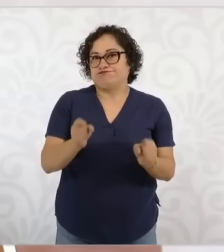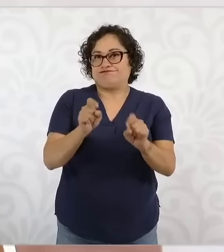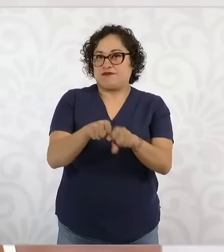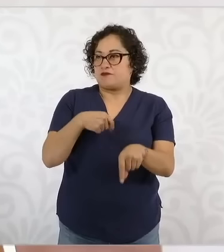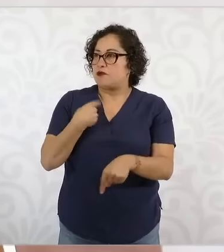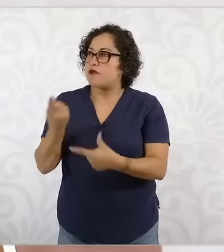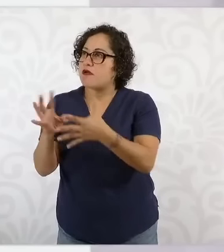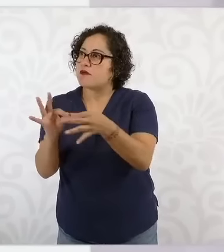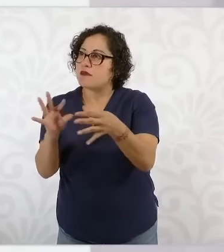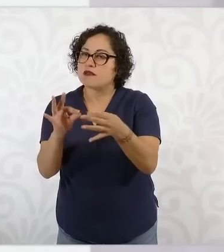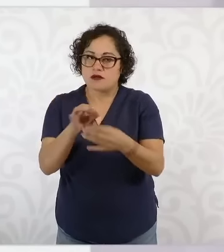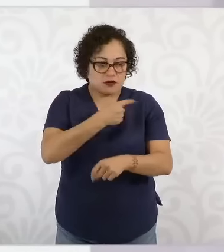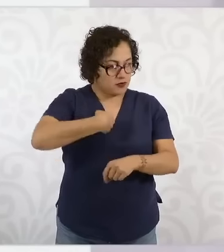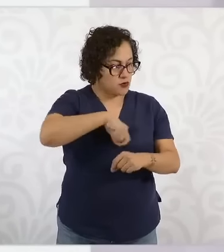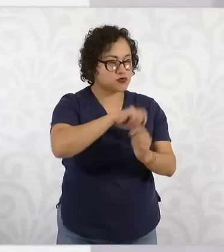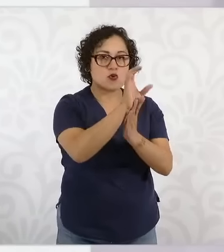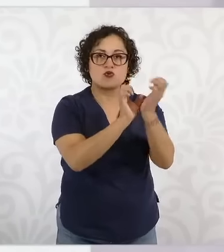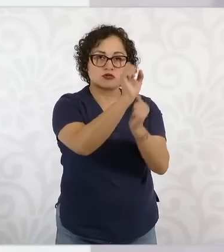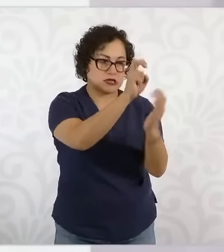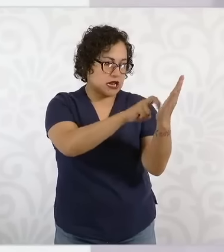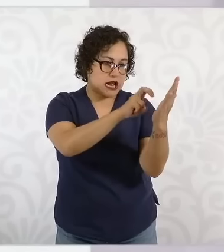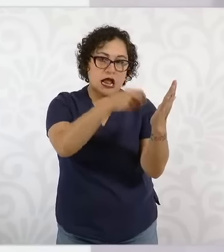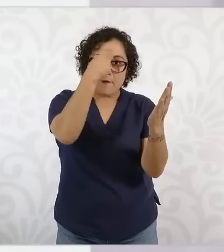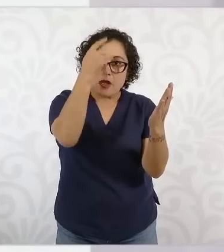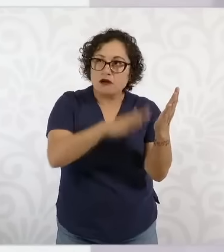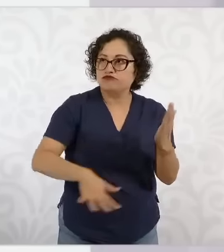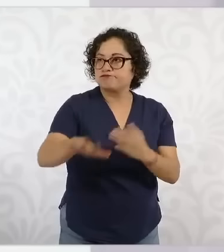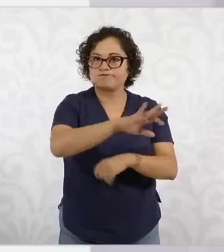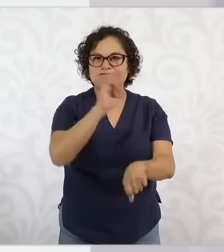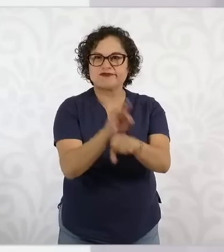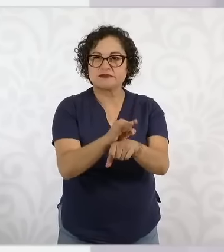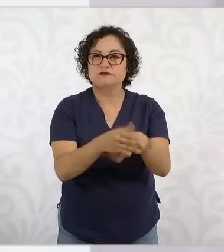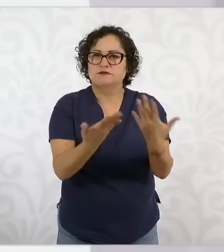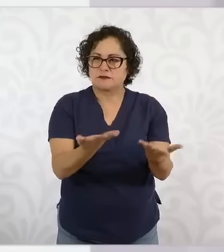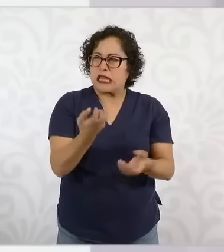pleno de todos sus derechos? Son temas que yo quiero platicar con él y decirle